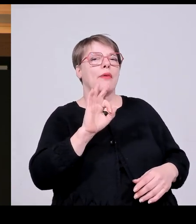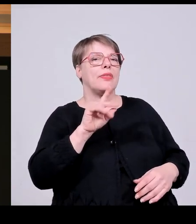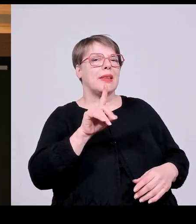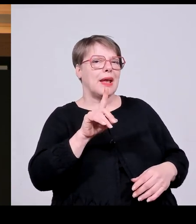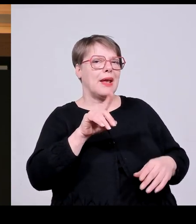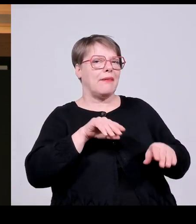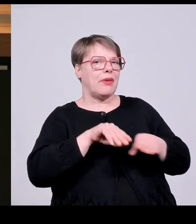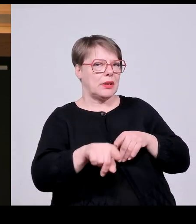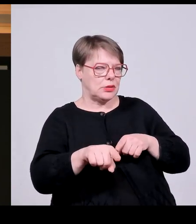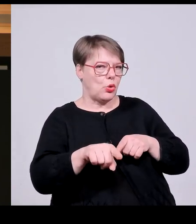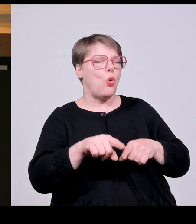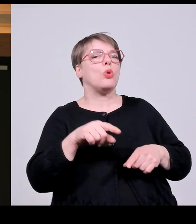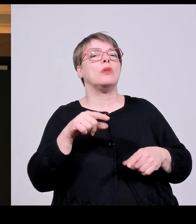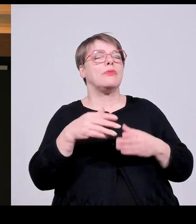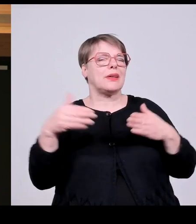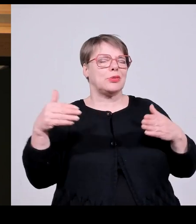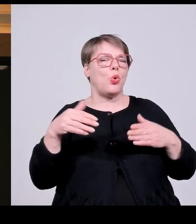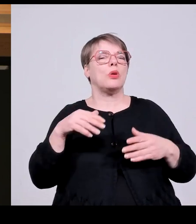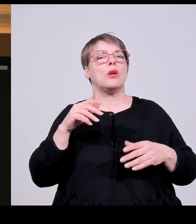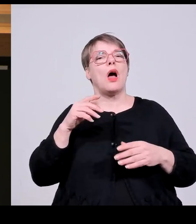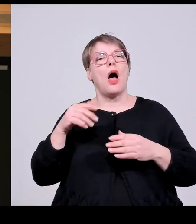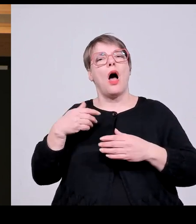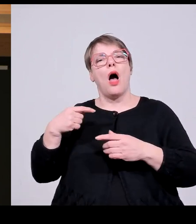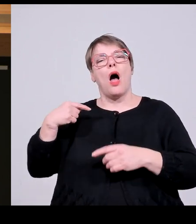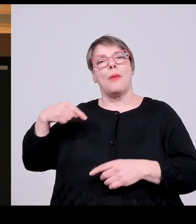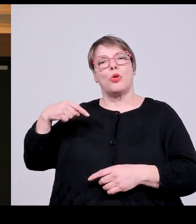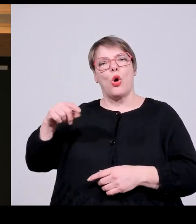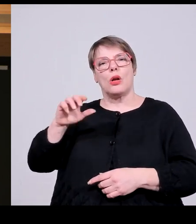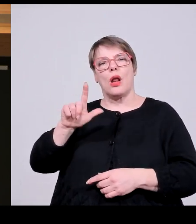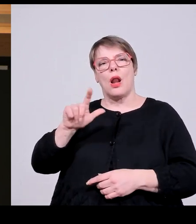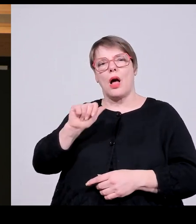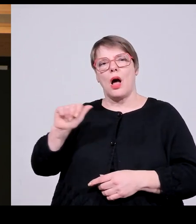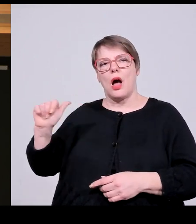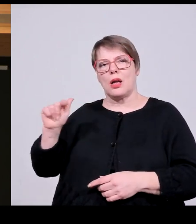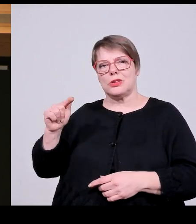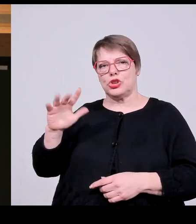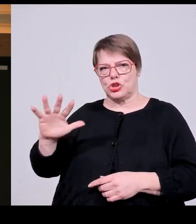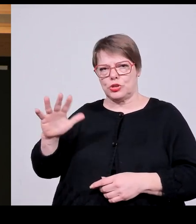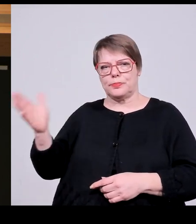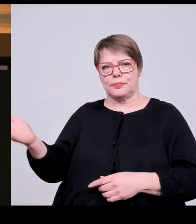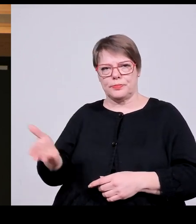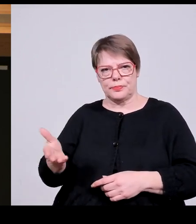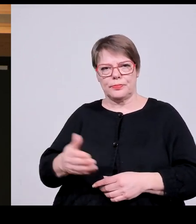eine Fußgängerzone raus machen. Der Fachmann wundert sich und der Laie erkennt den bösen